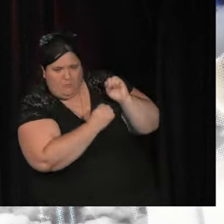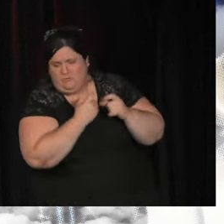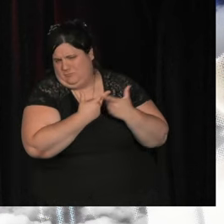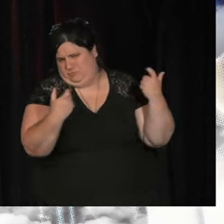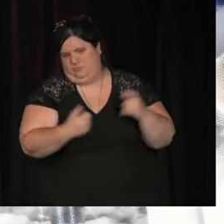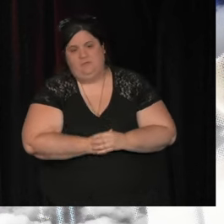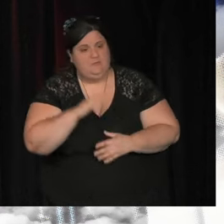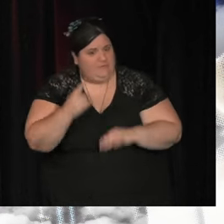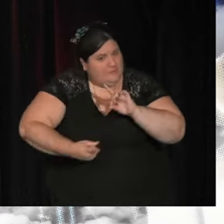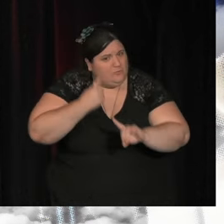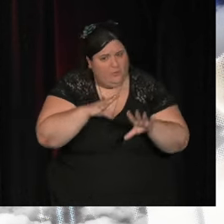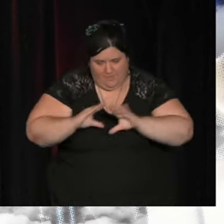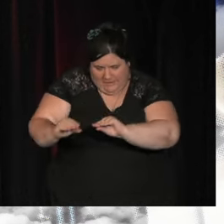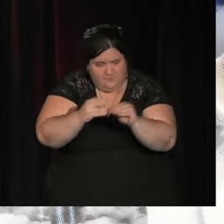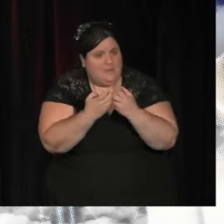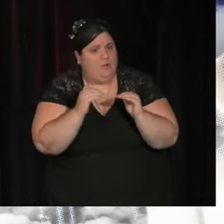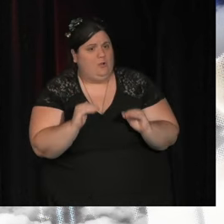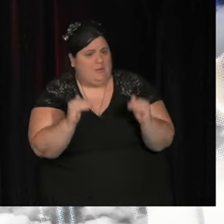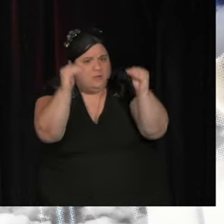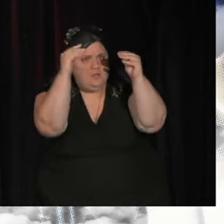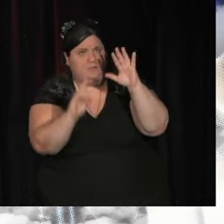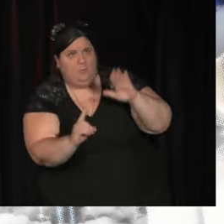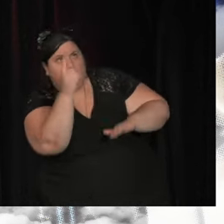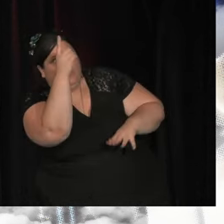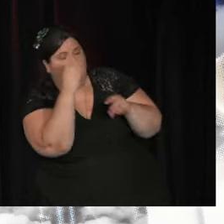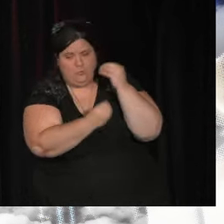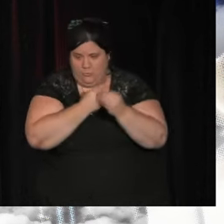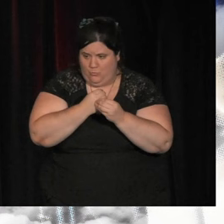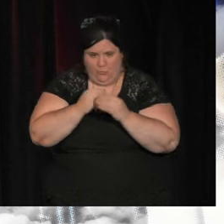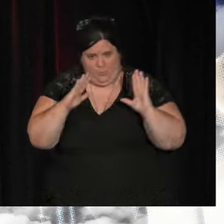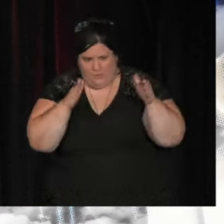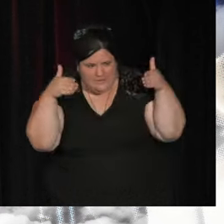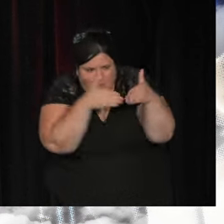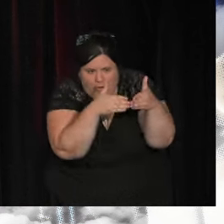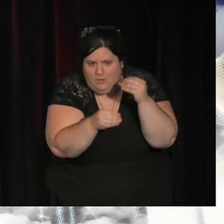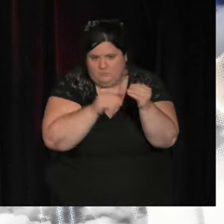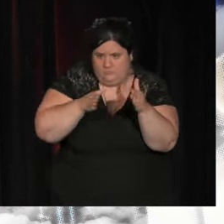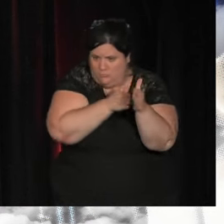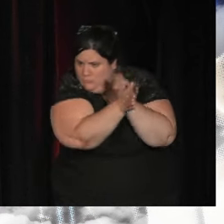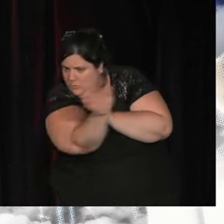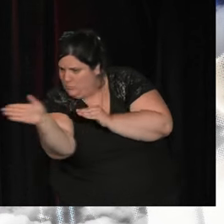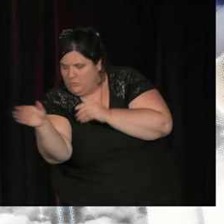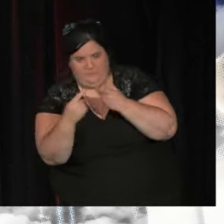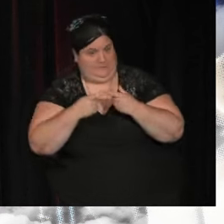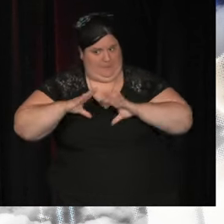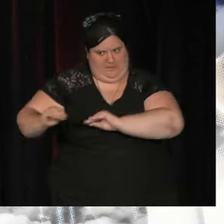le goulet, les coins, les capacités des héros et leurs capacités à monter ou pas, va créer des points stratégiques sur les cartes.